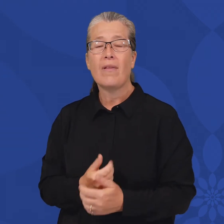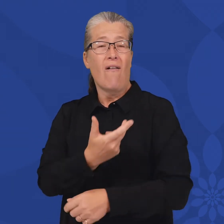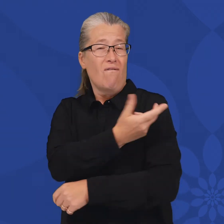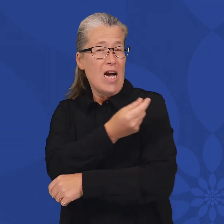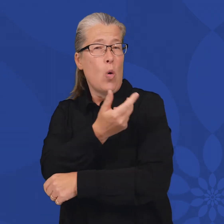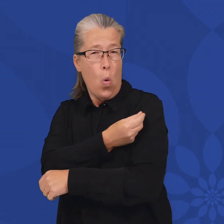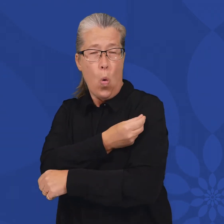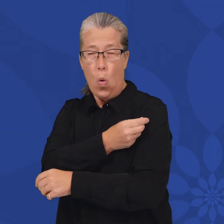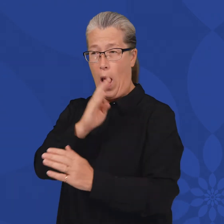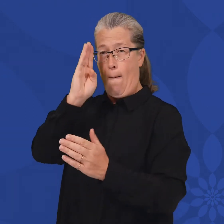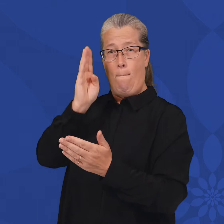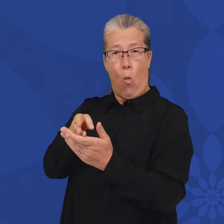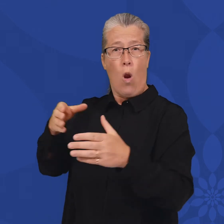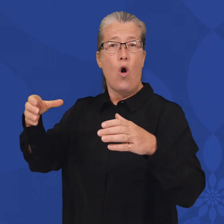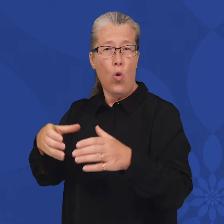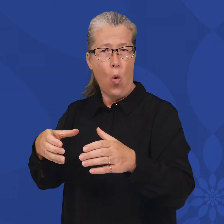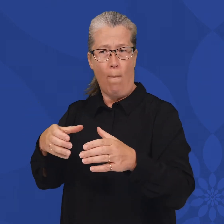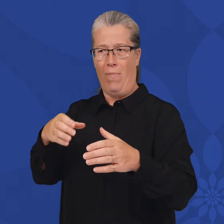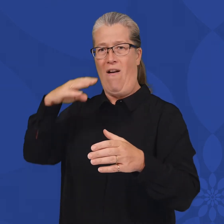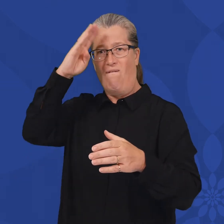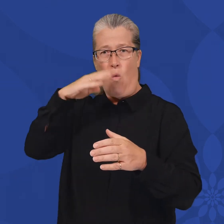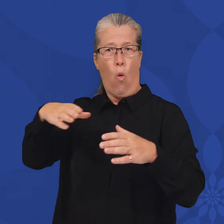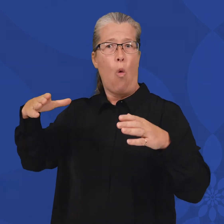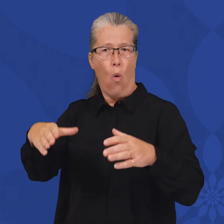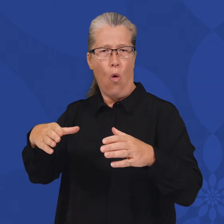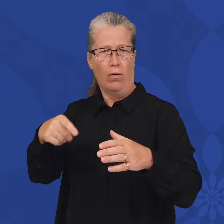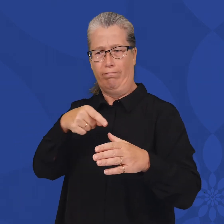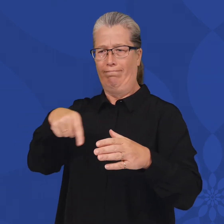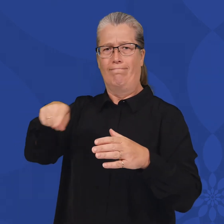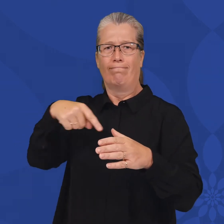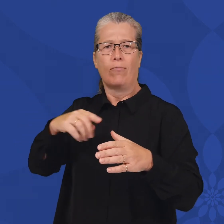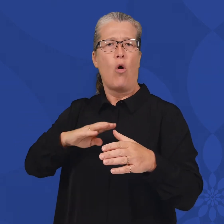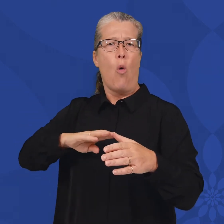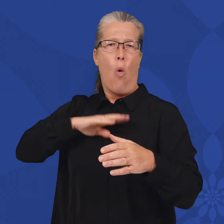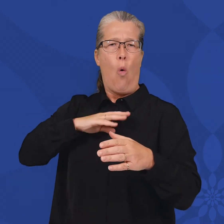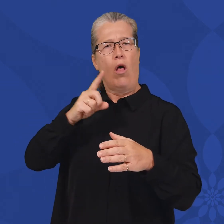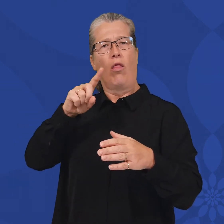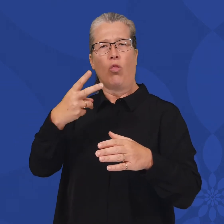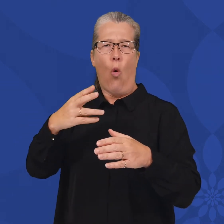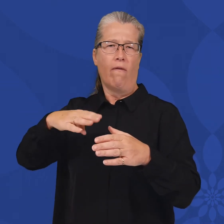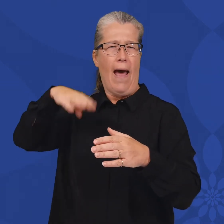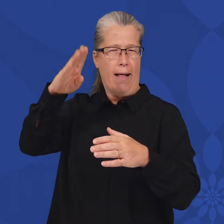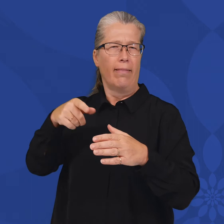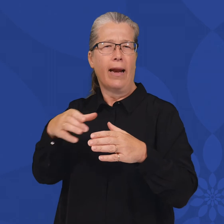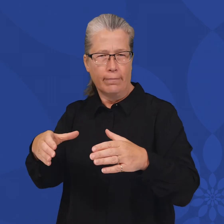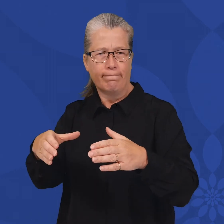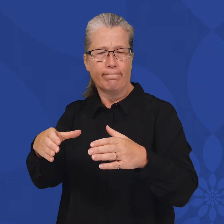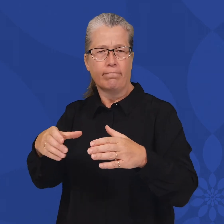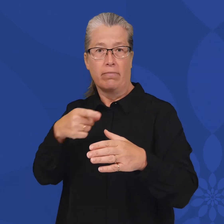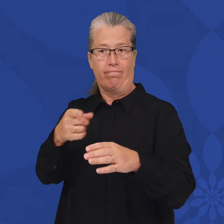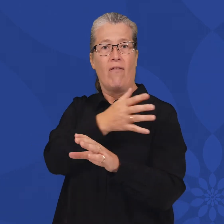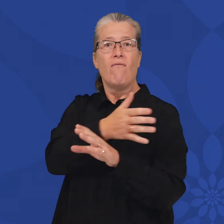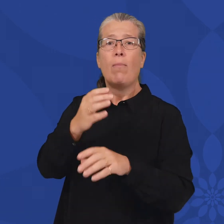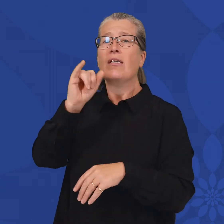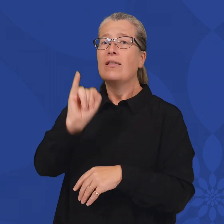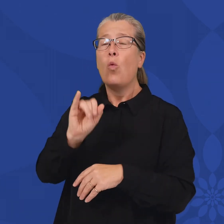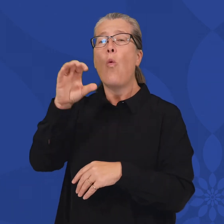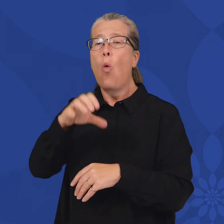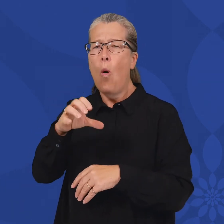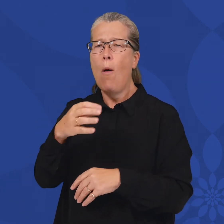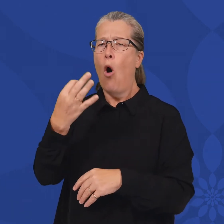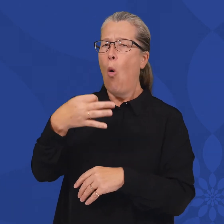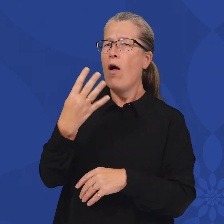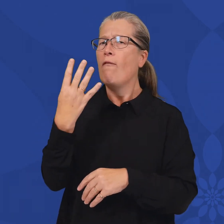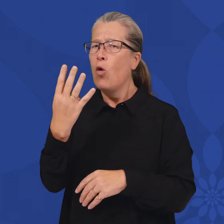Fram till den 6 oktober har 84 procent av befolkningen i målgruppen för vaccinationerna, det vill säga -